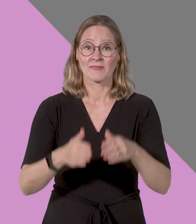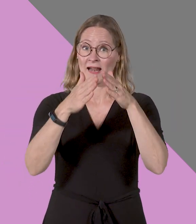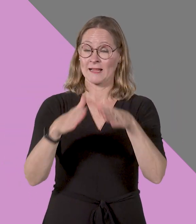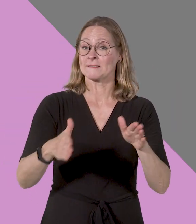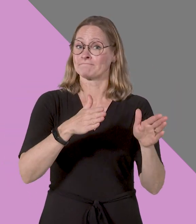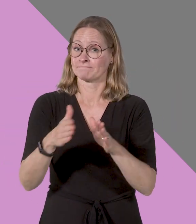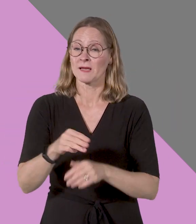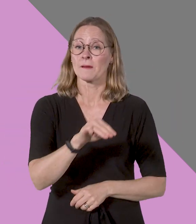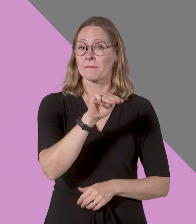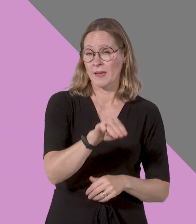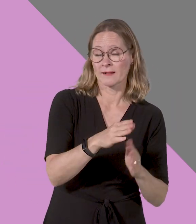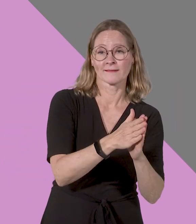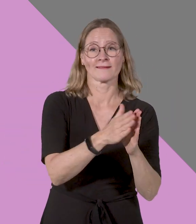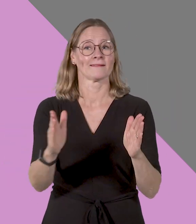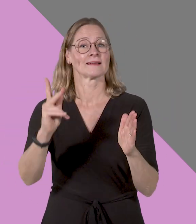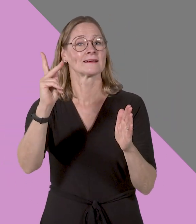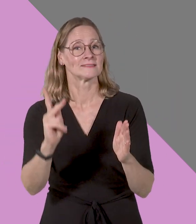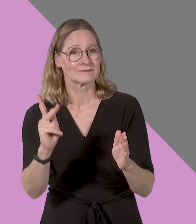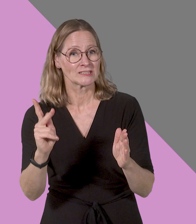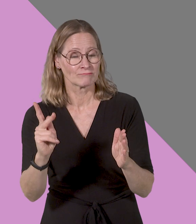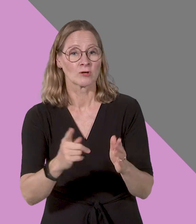Leiri järjestetään maanantaista keskiviikkoon -